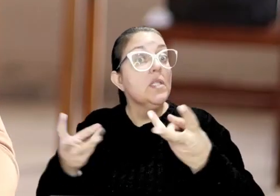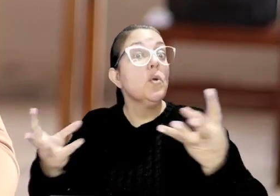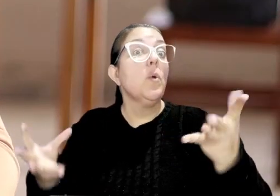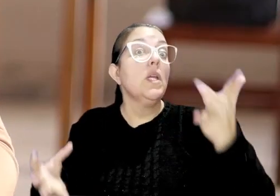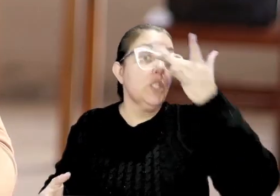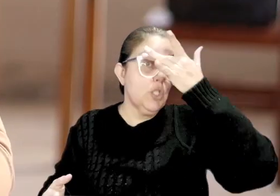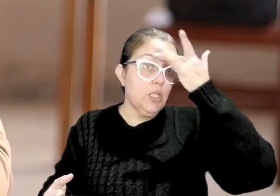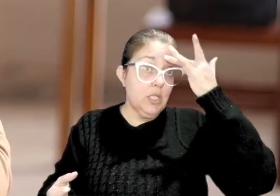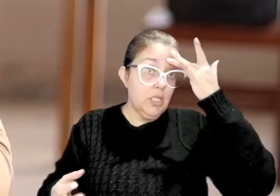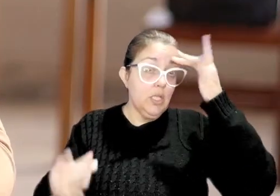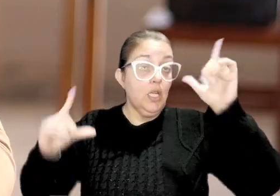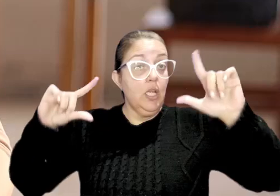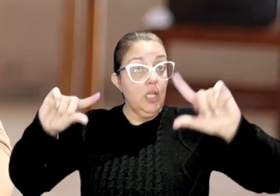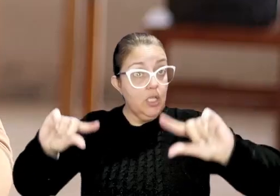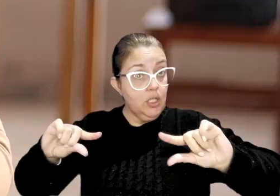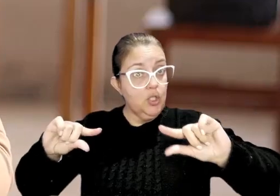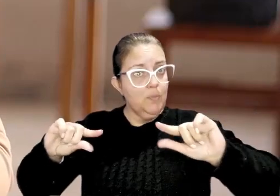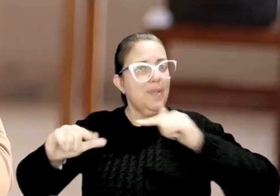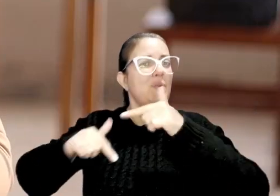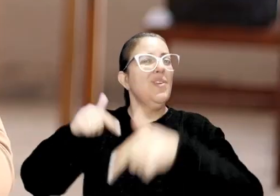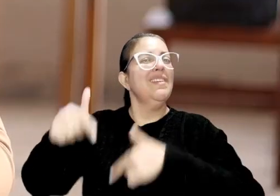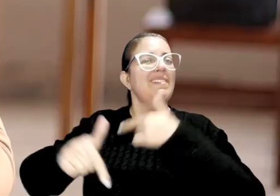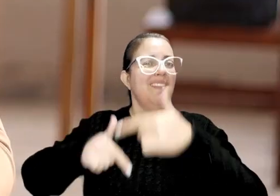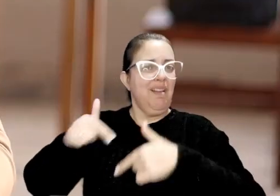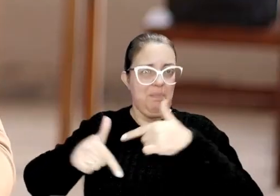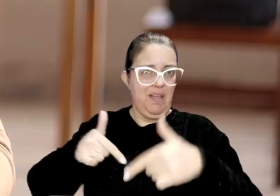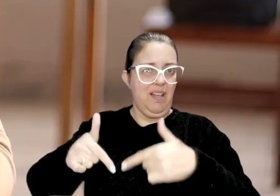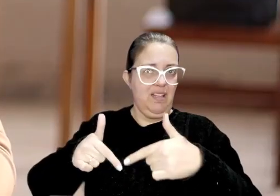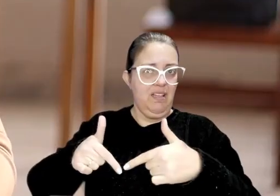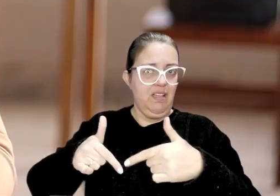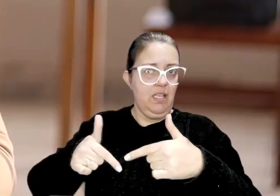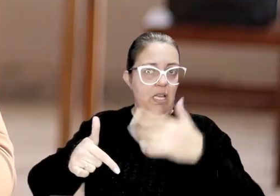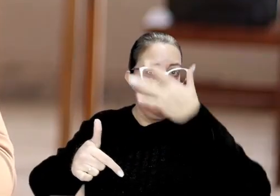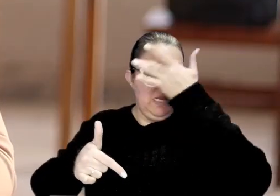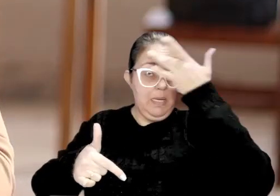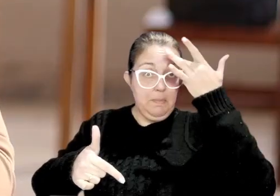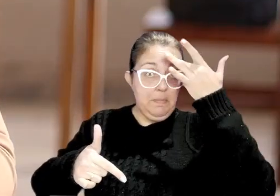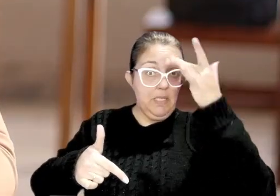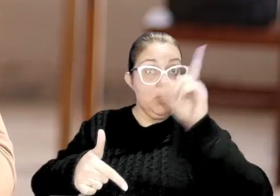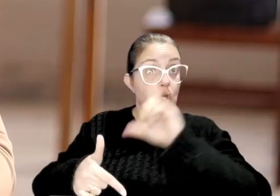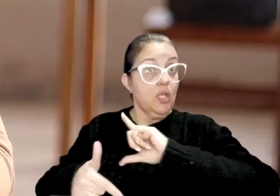Saiam daqui para fora para trabalhar aí já tem que sair daqui da comunidade para trabalhar em